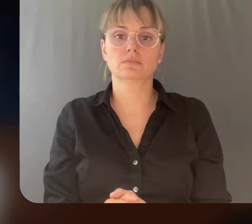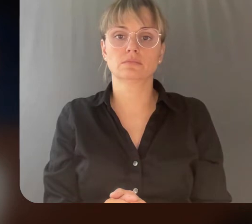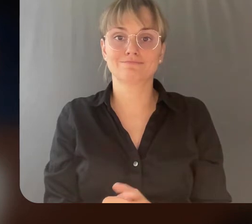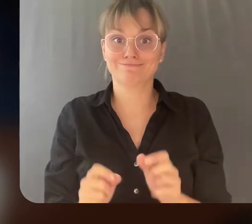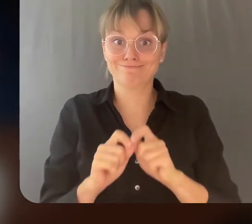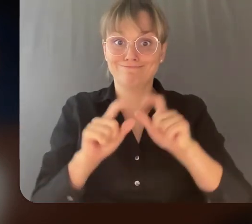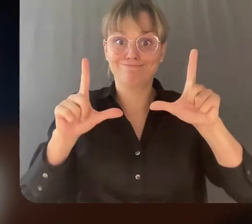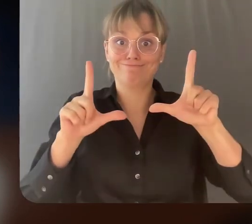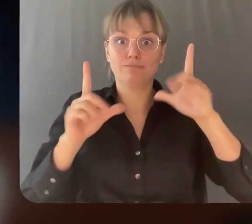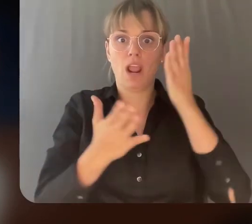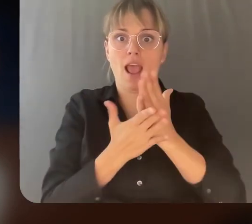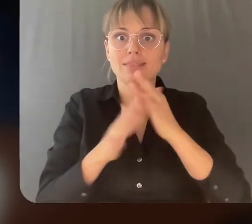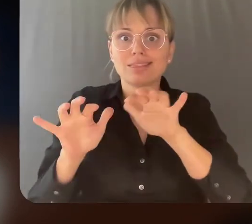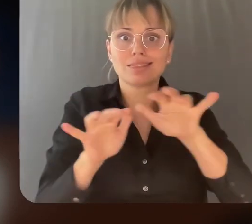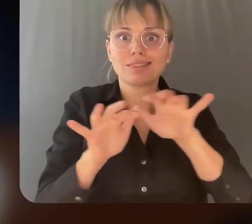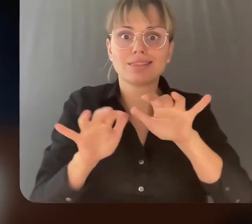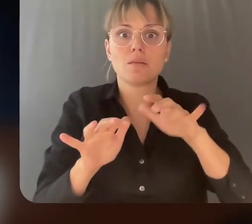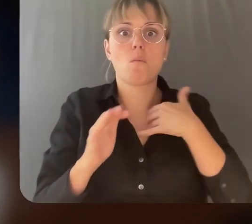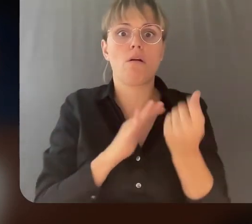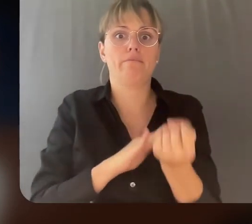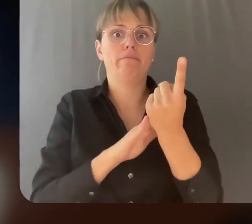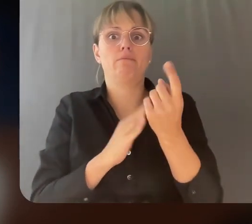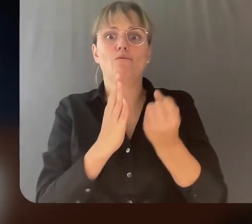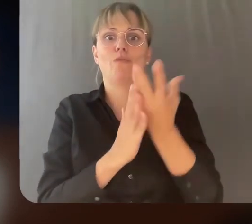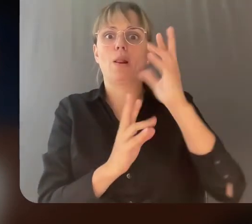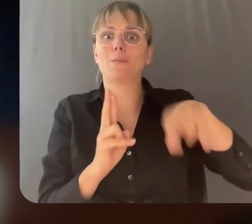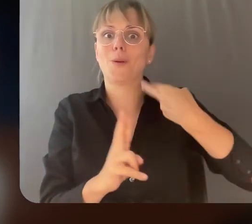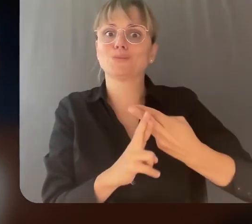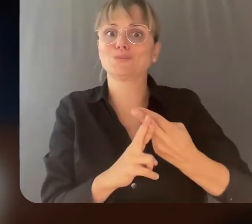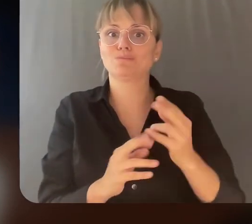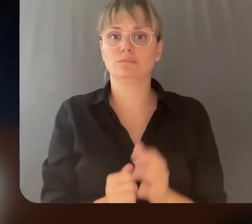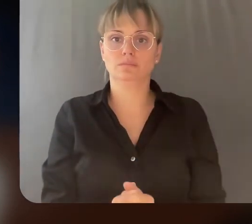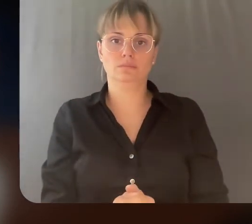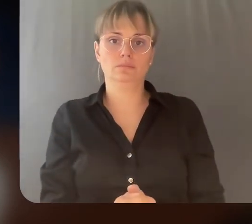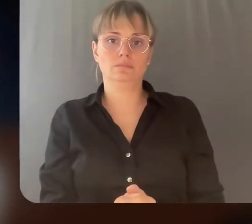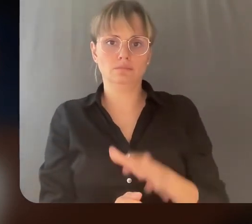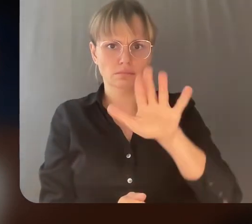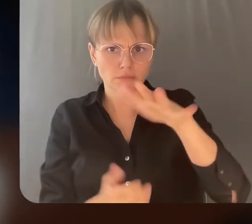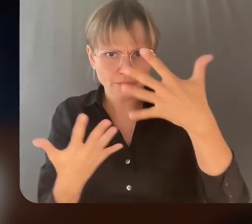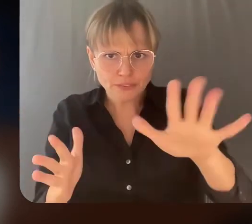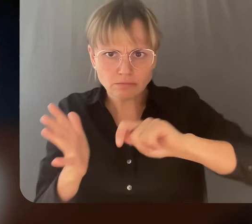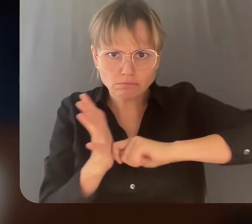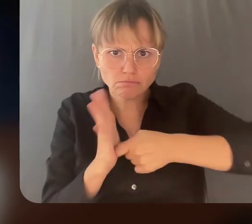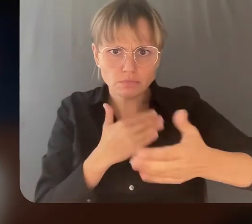Le lecteur d'écran interrompt votre saisie avec une nouvelle réponse. Est-ce que tu as verrouillé la porte ?